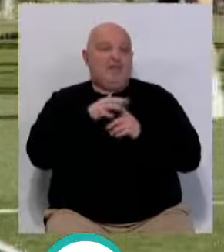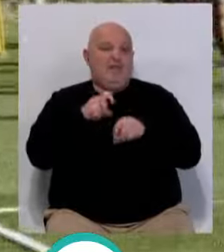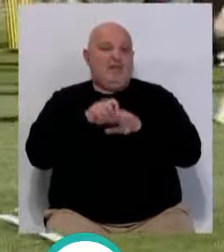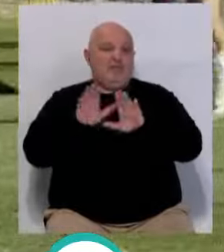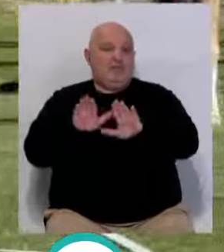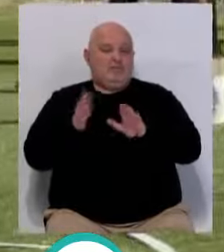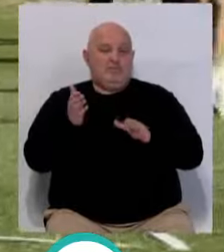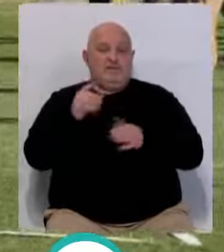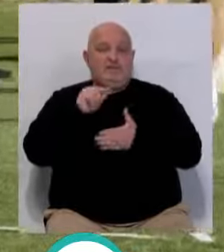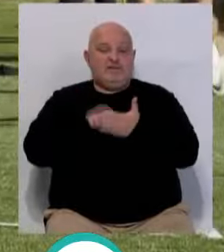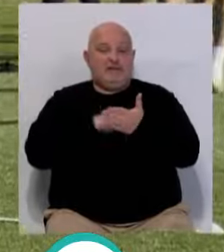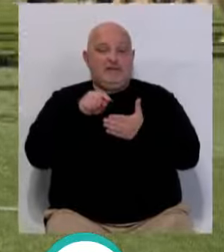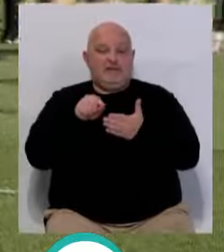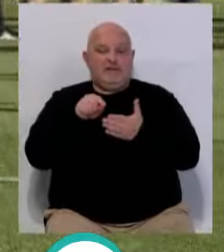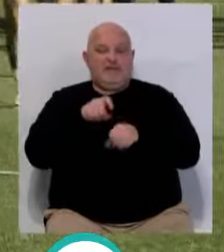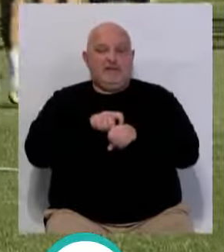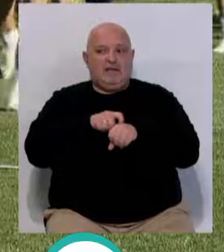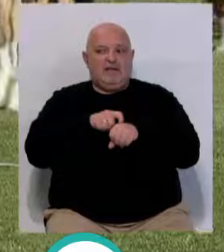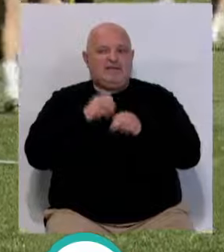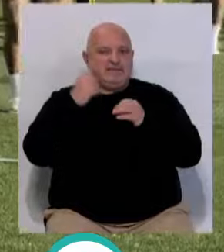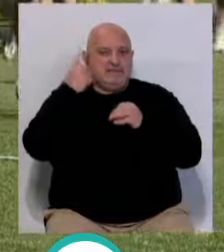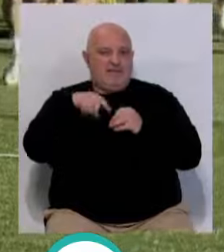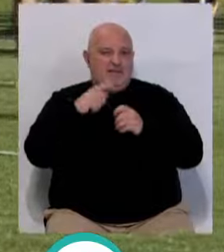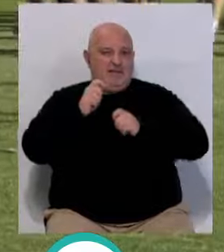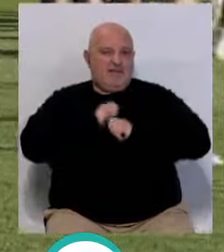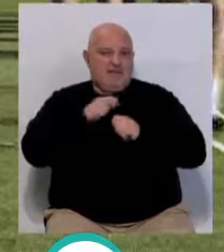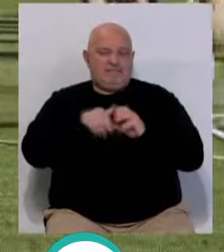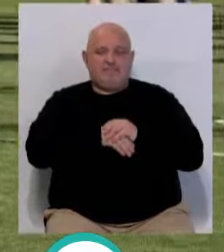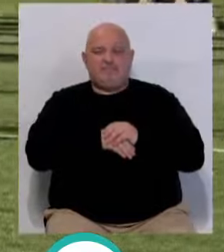cuando se ficha un jugador de estas característica sabe lo que te va a dar en el campo precisamente